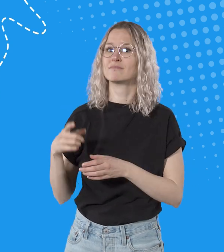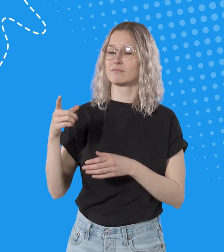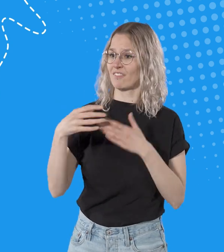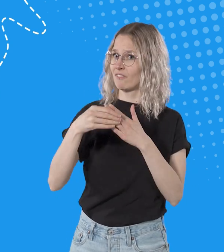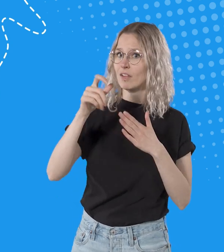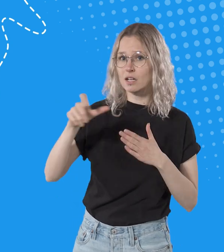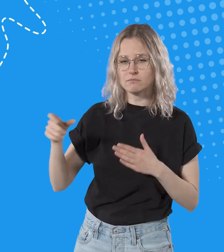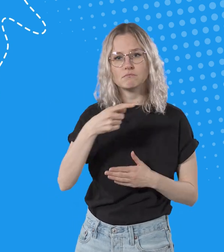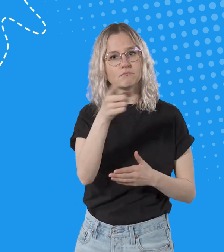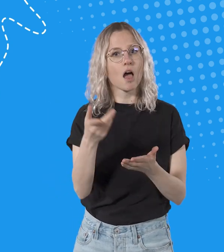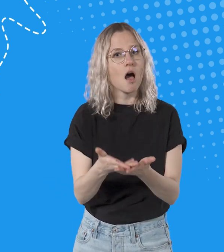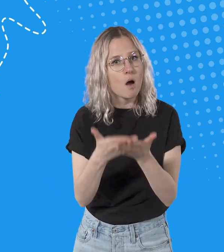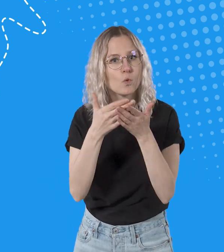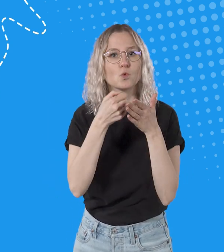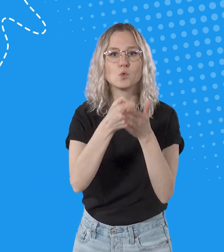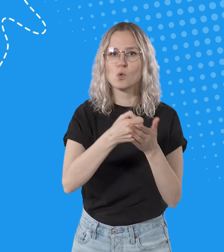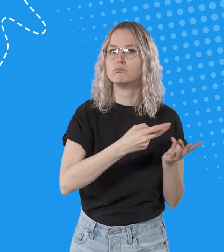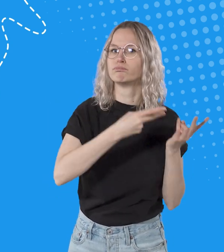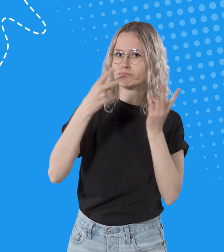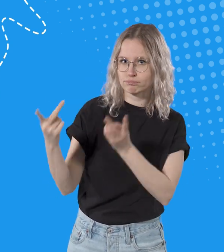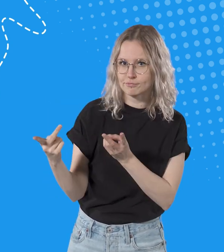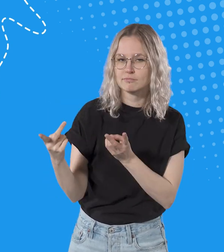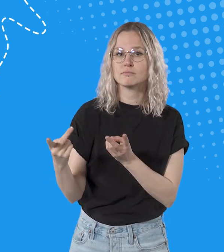sekä toimii heidän tukenaan leirin ajan.